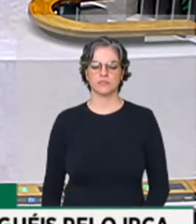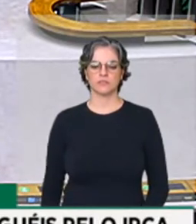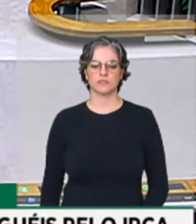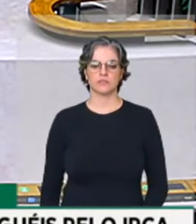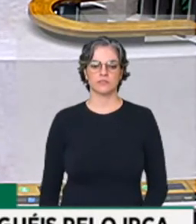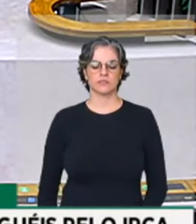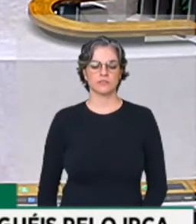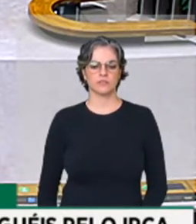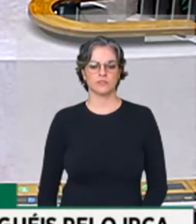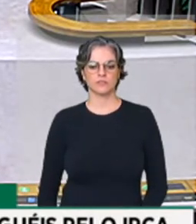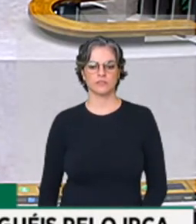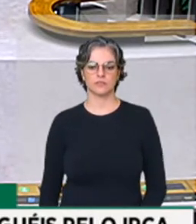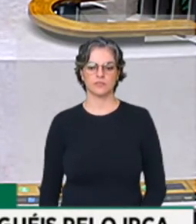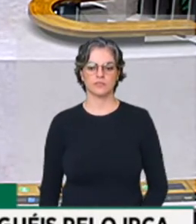NÃO, 70%. -- PRESIDENTE ARTHUR